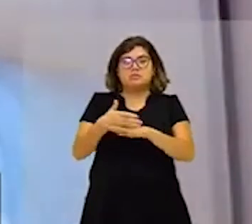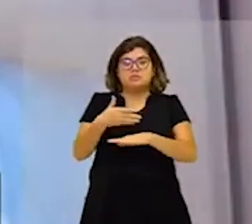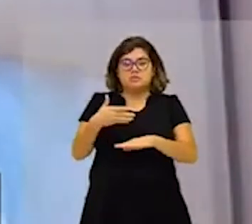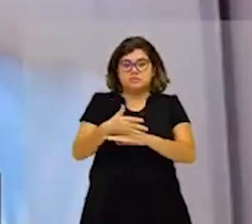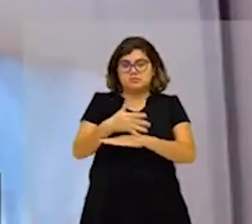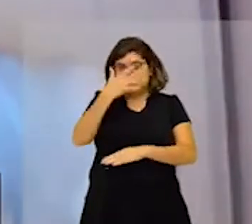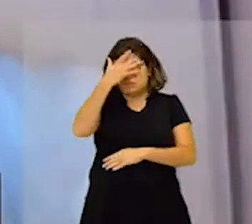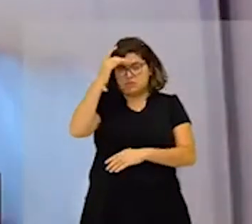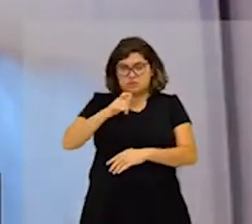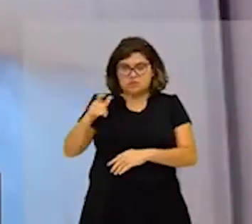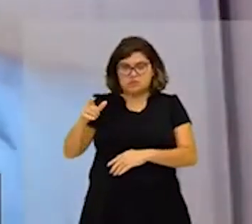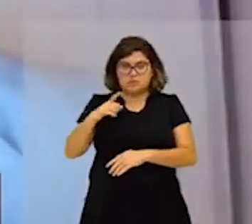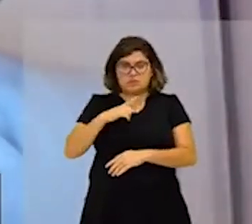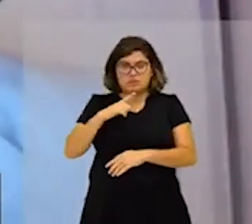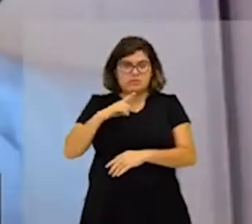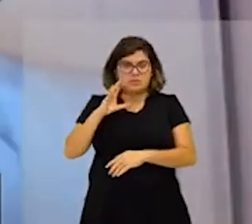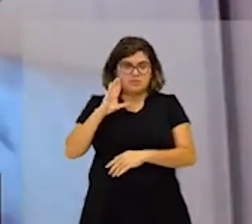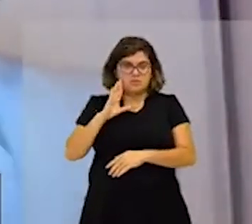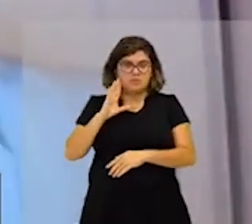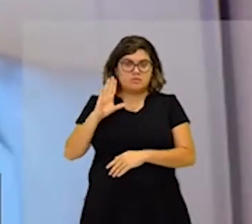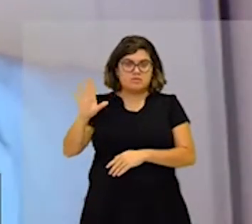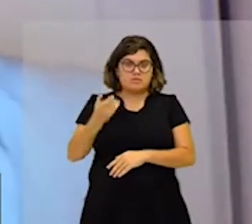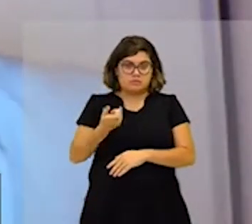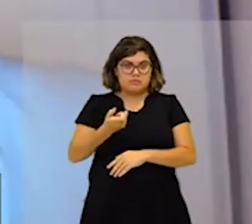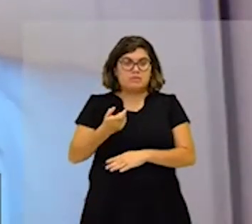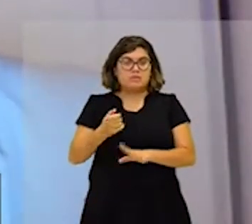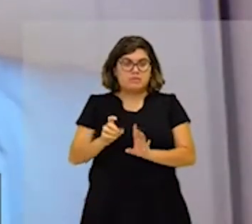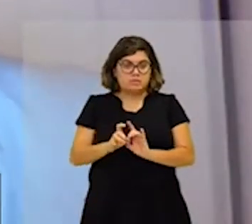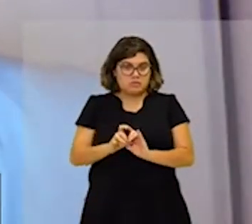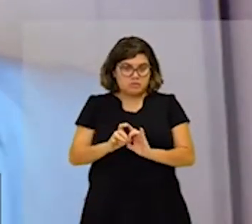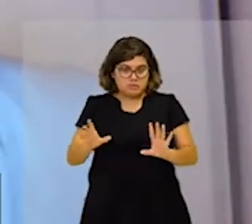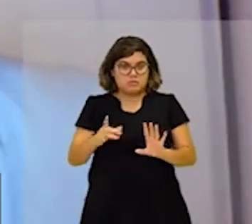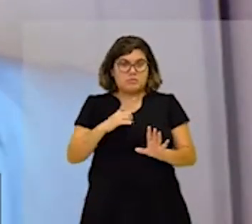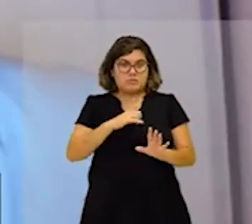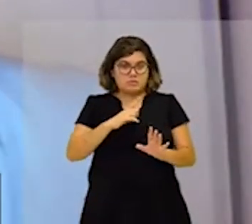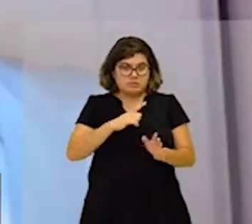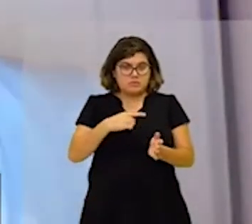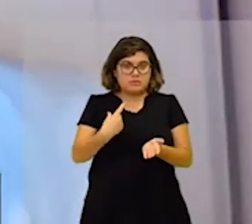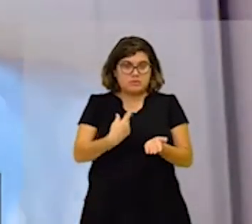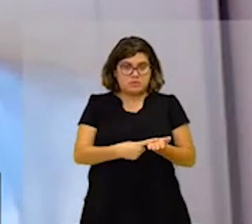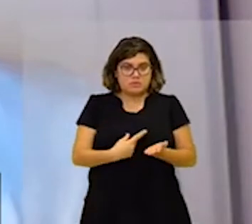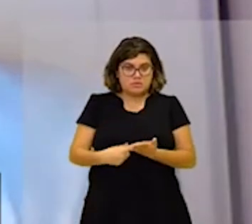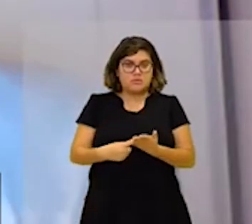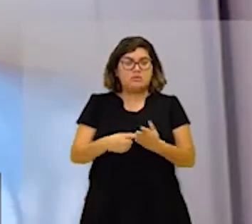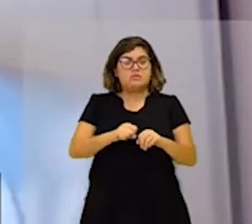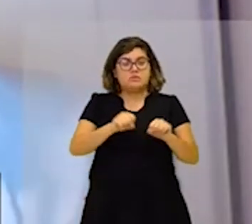liberais ela precisava silenciar a respeito da escravidão sistema escravocrata mas ela não tem